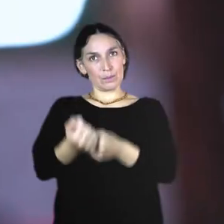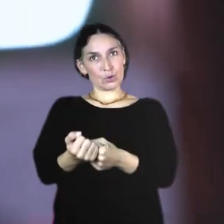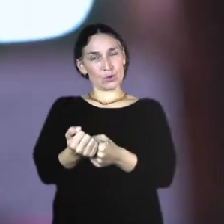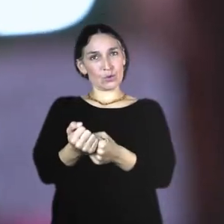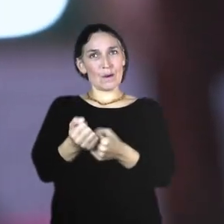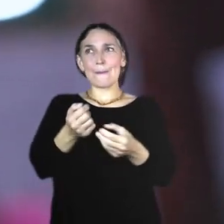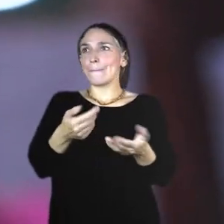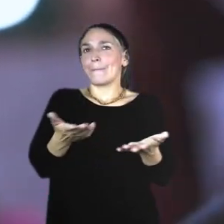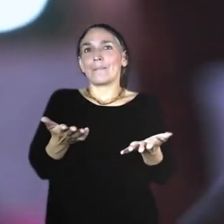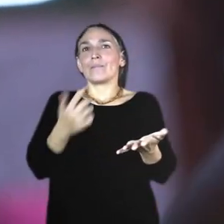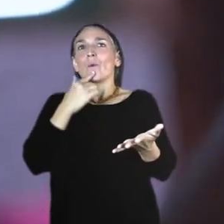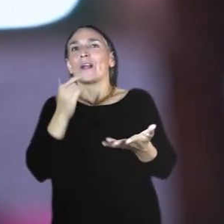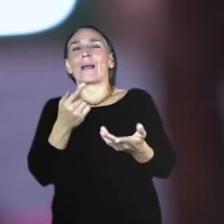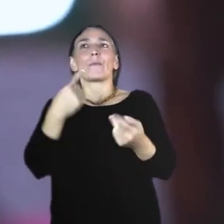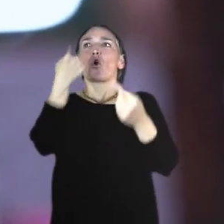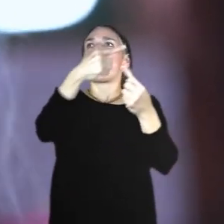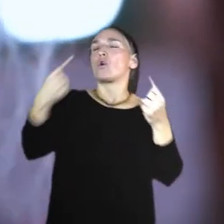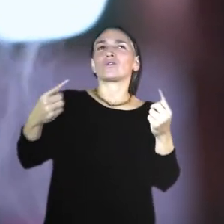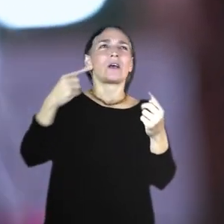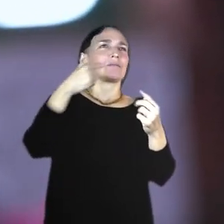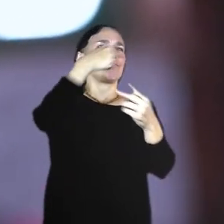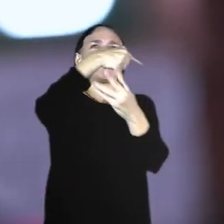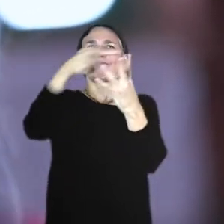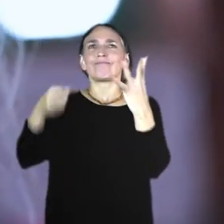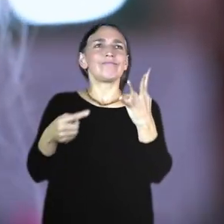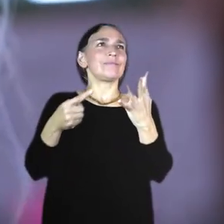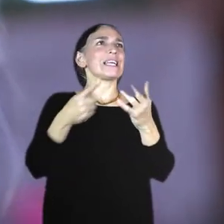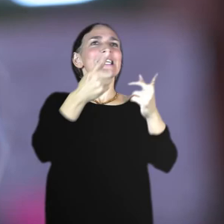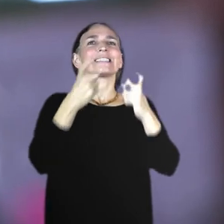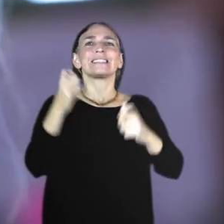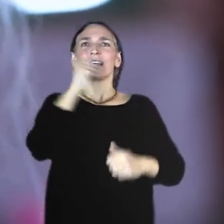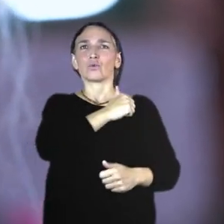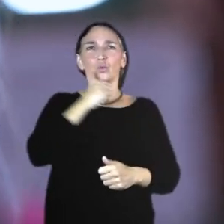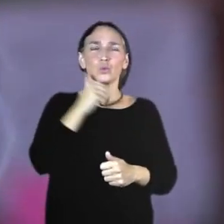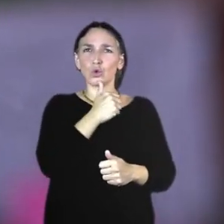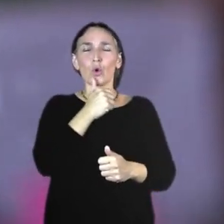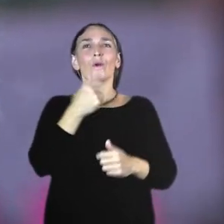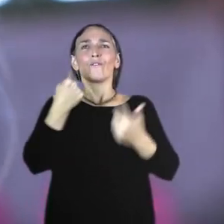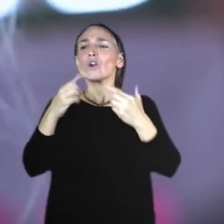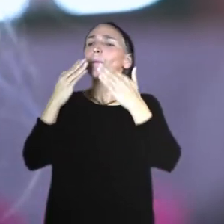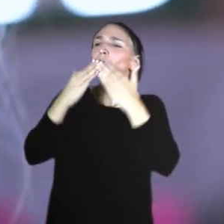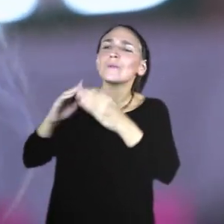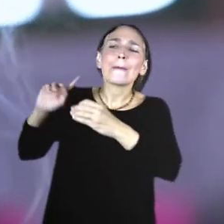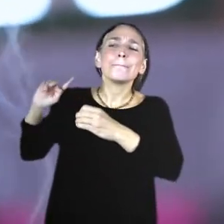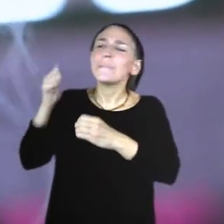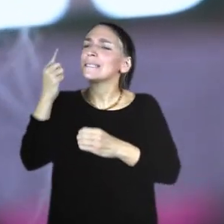En todo el abanico de cosas que tiene que resolver, hay que preguntarle cuáles son sus prioridades.